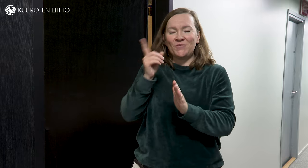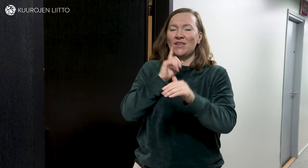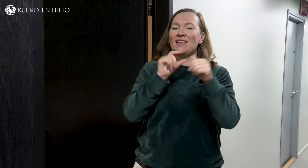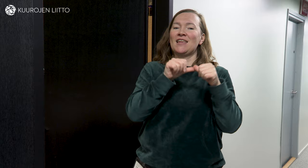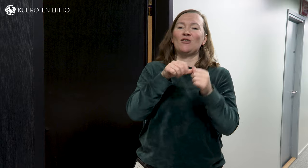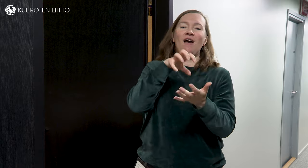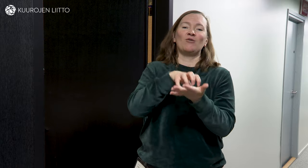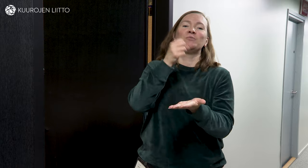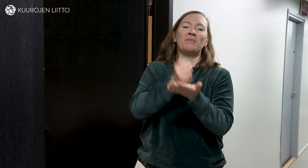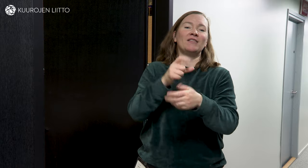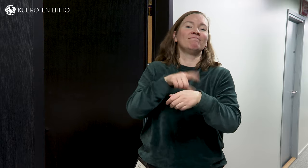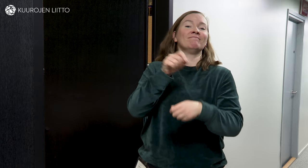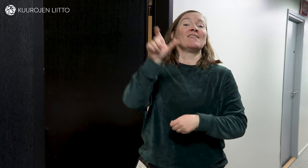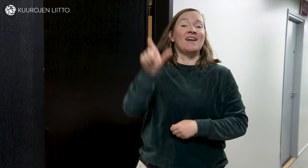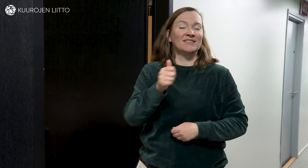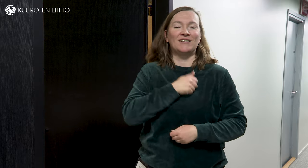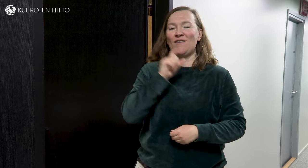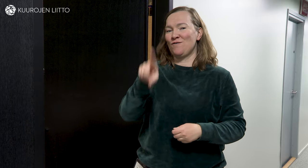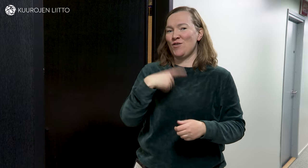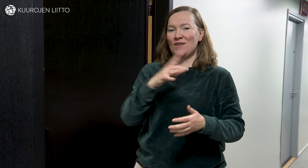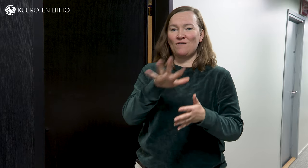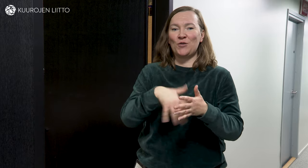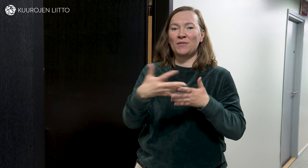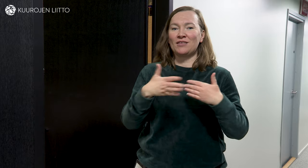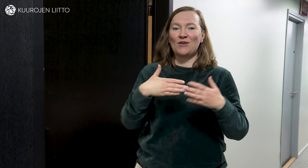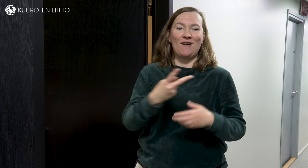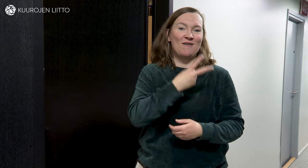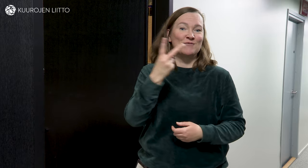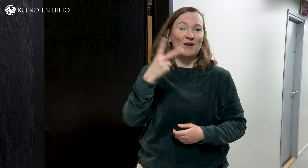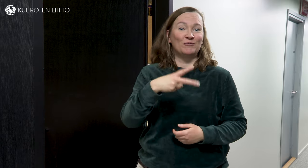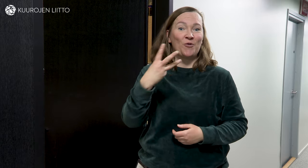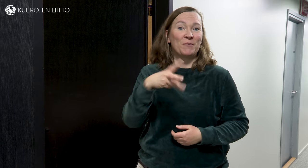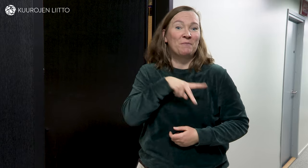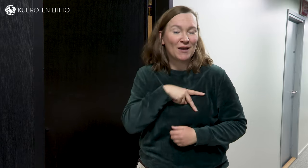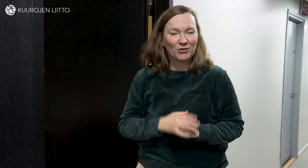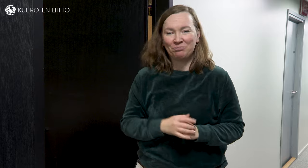Näistä syistä Kuurojen Liiton hallitus on siis päättänyt myöntää hänelle - Vuoden viittomakieliteko 2023 -palkinnon.